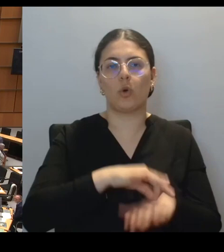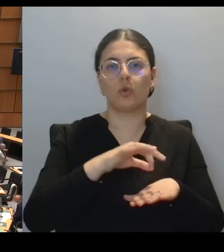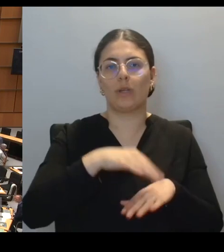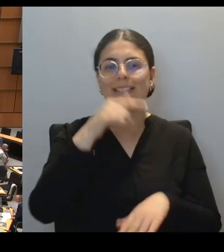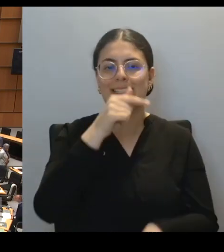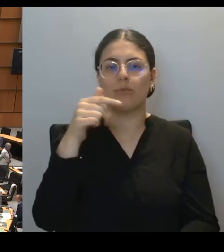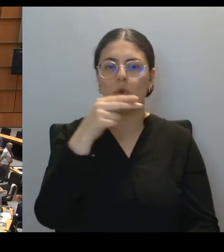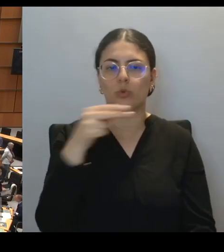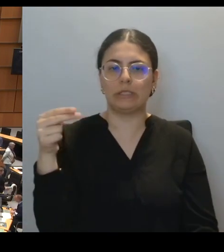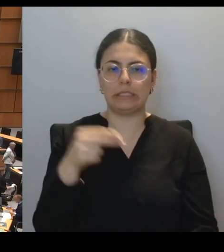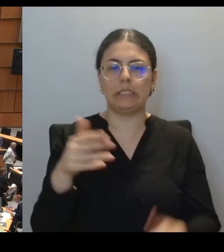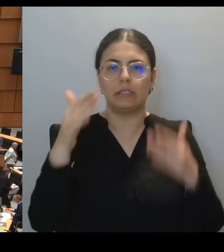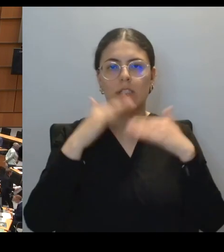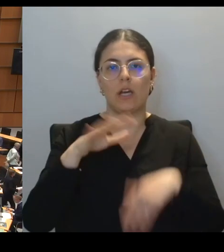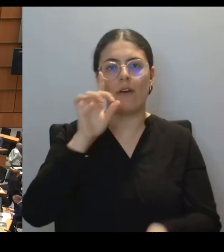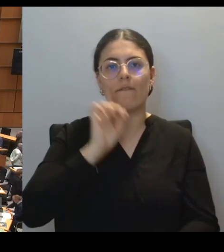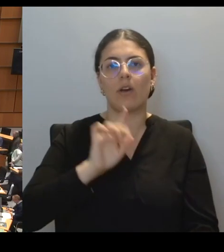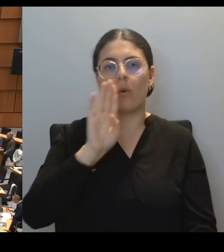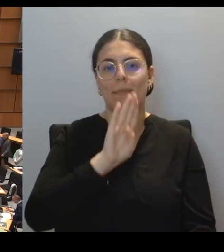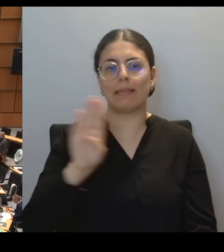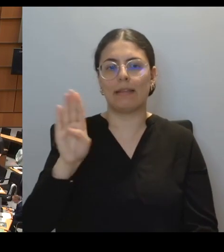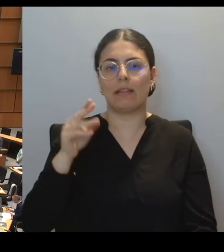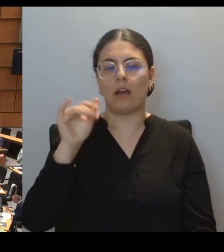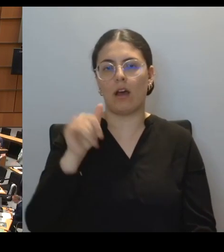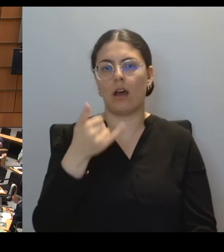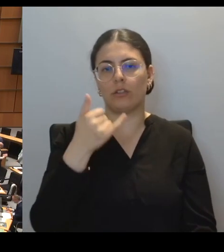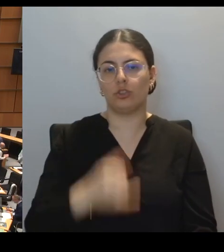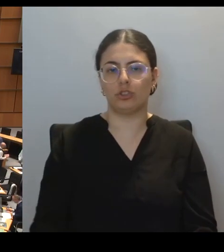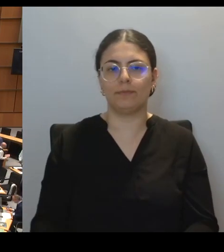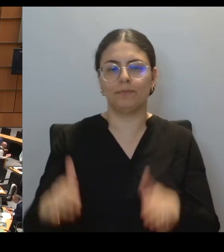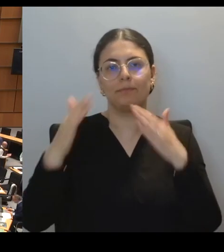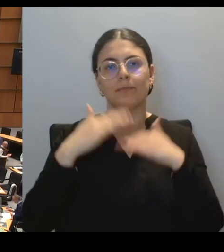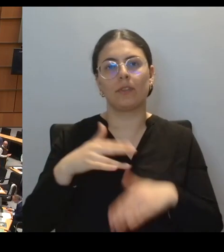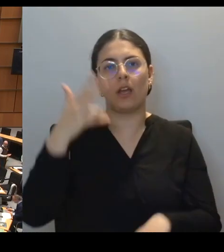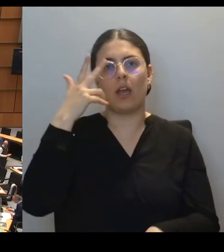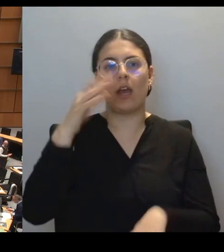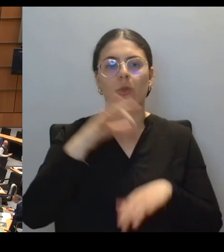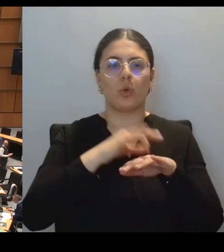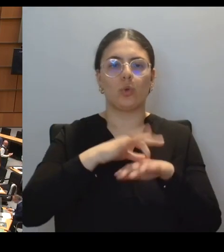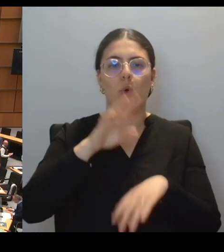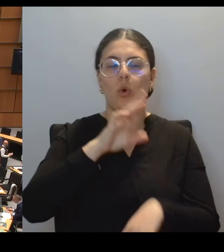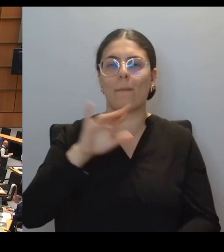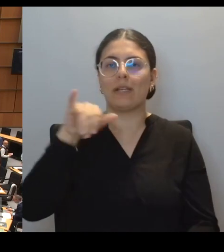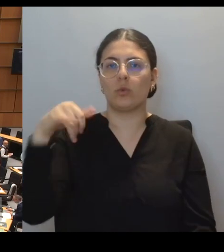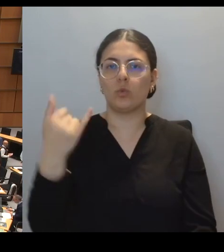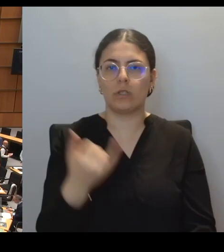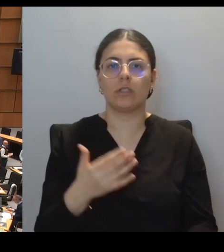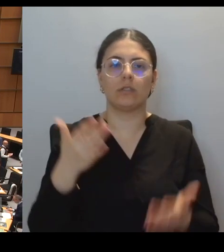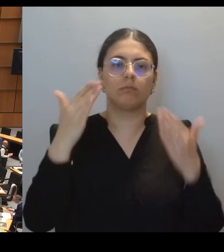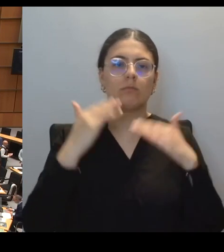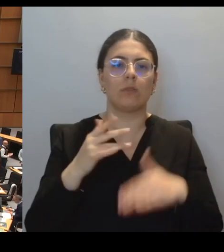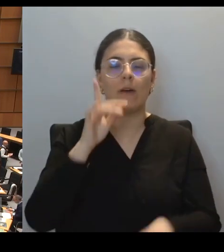Herr Dr. Robin Jun ke. Frau Dr. Susanna Kahlefeld. Frau Antje Kapek.